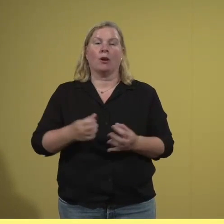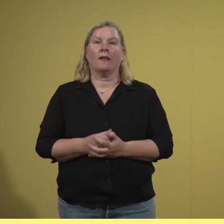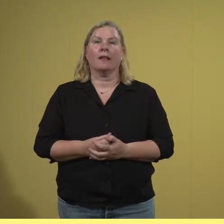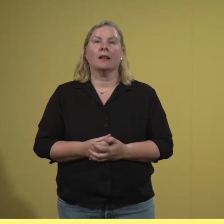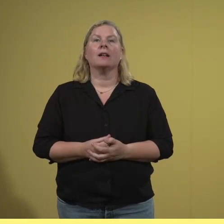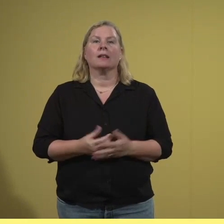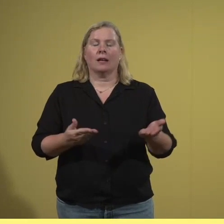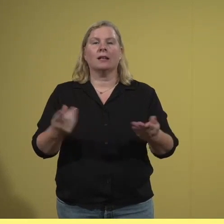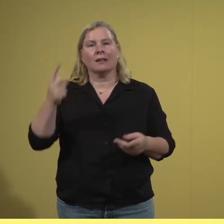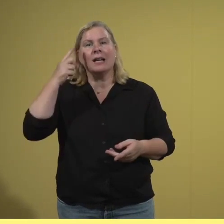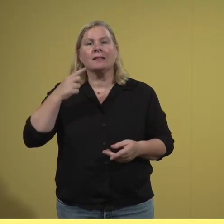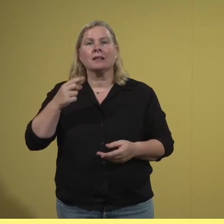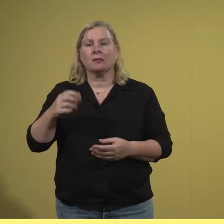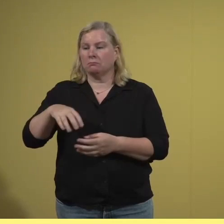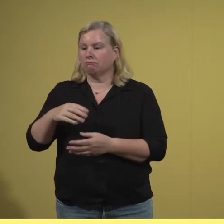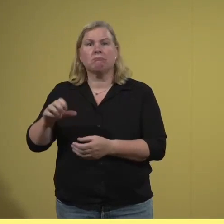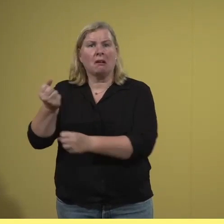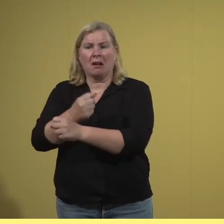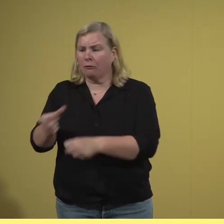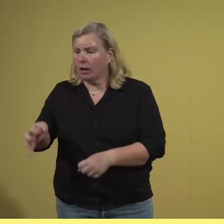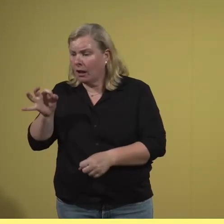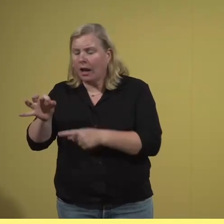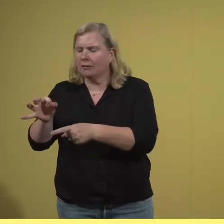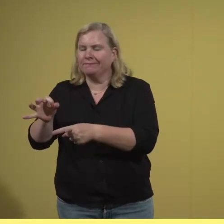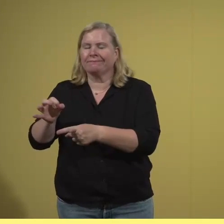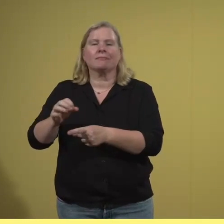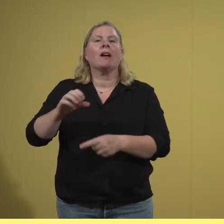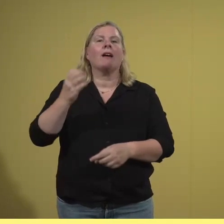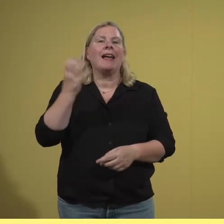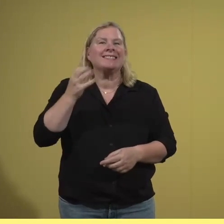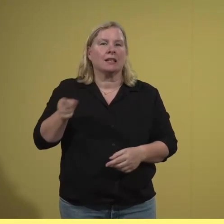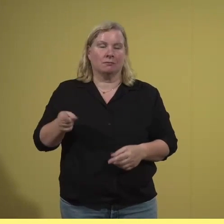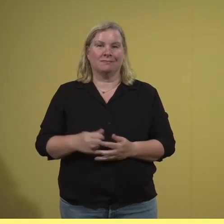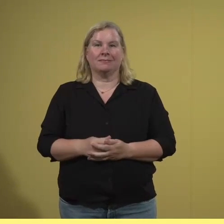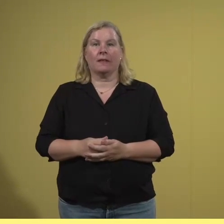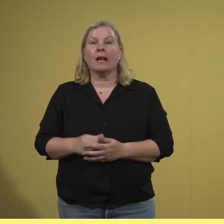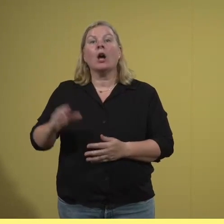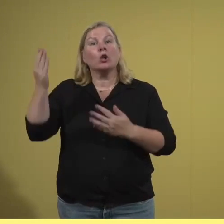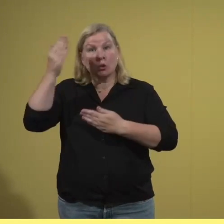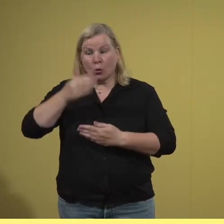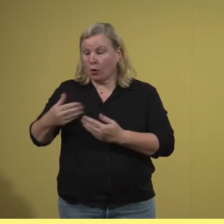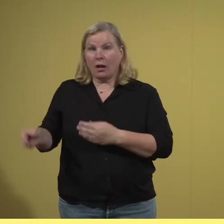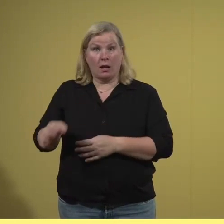Es ist tatsächlich so. Wow. Man soll es nicht glauben. Ich wollte ja schon einen Espresso trinken. Das ist aber der Aceto, Balsamessig. Den gibt es übrigens auch in hell.